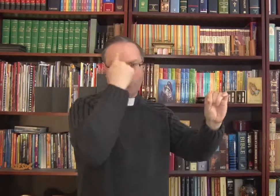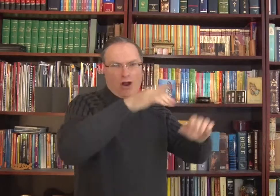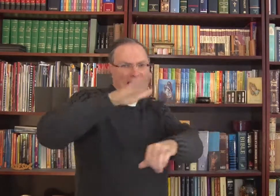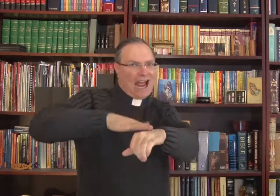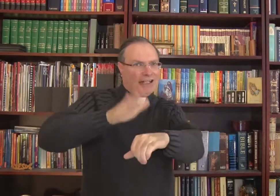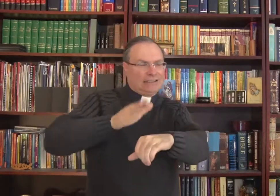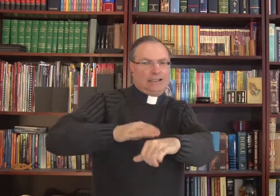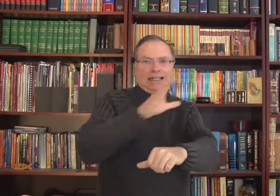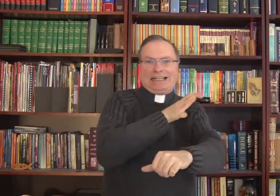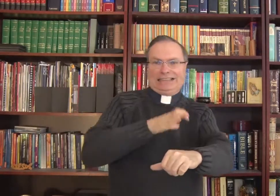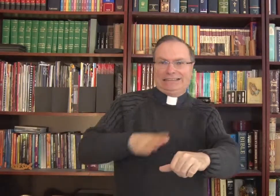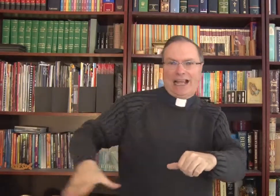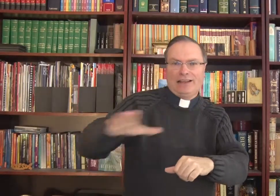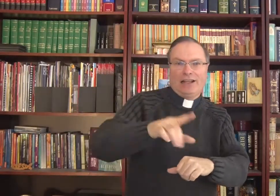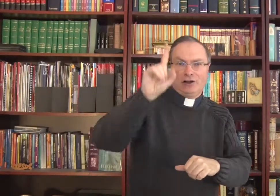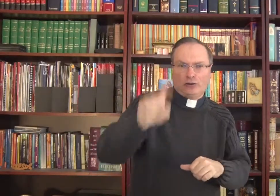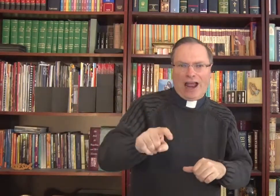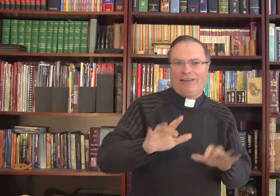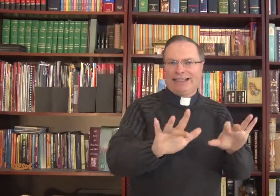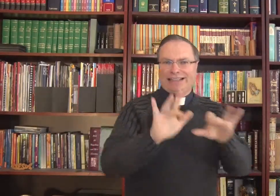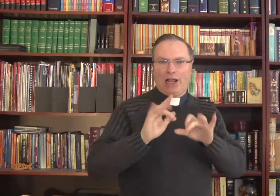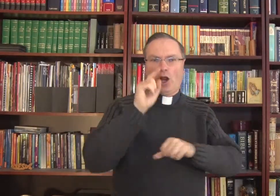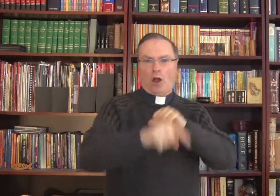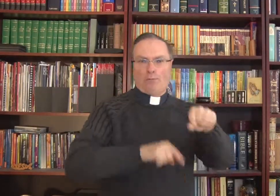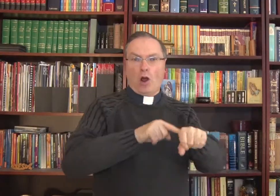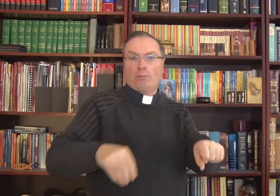pour avertir les chrétiens qu’ils doivent quitter le monde